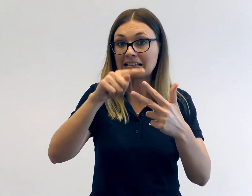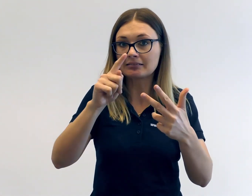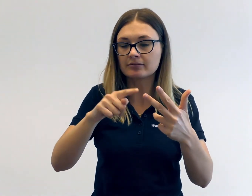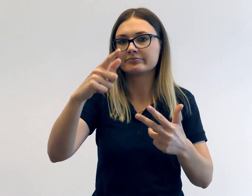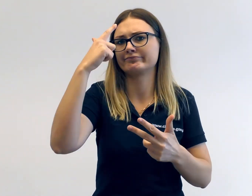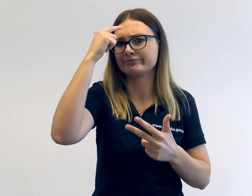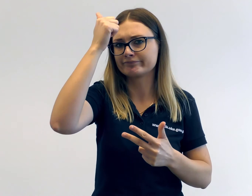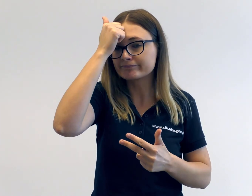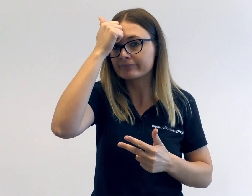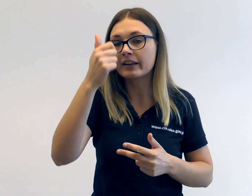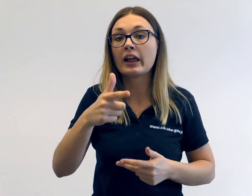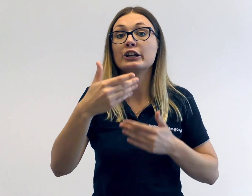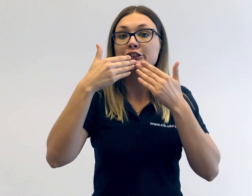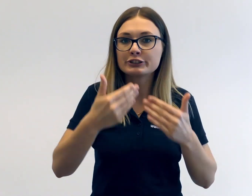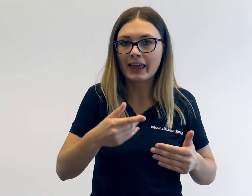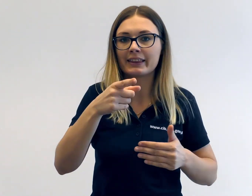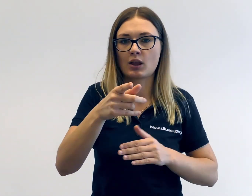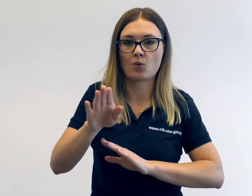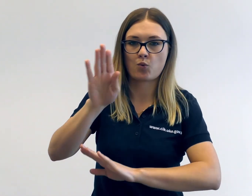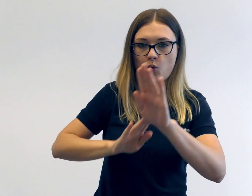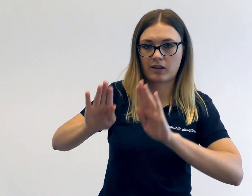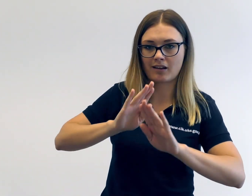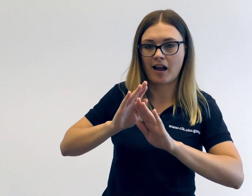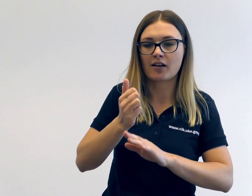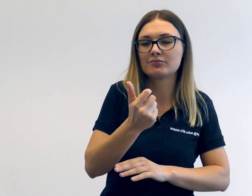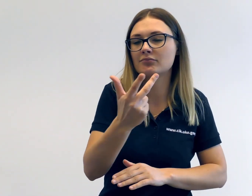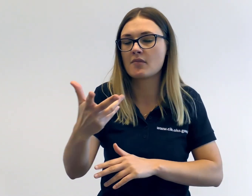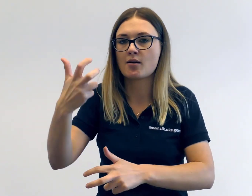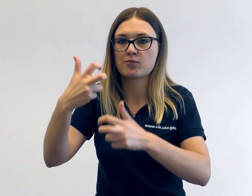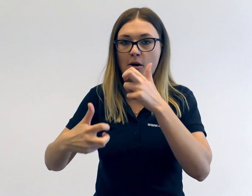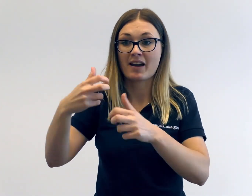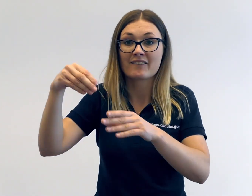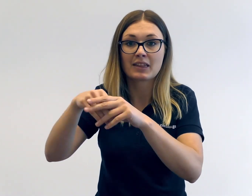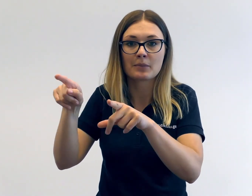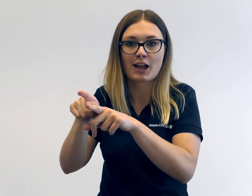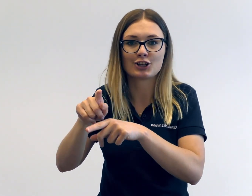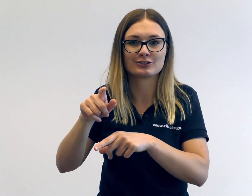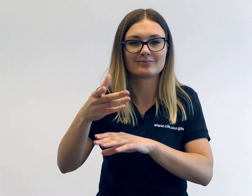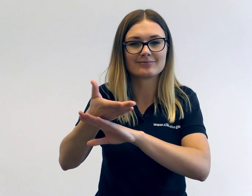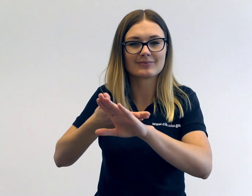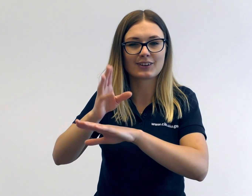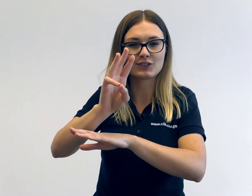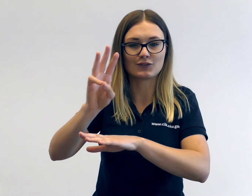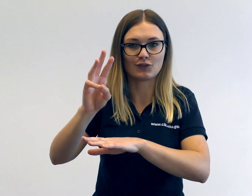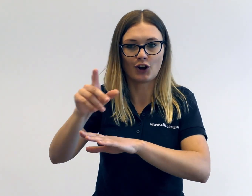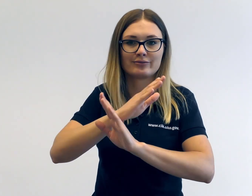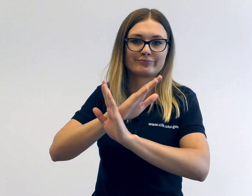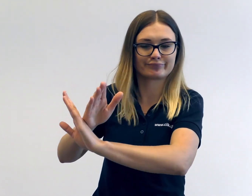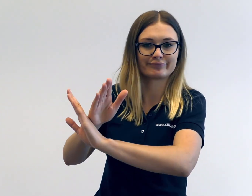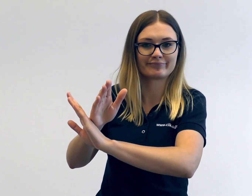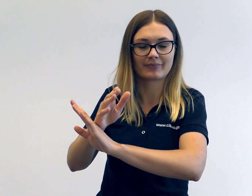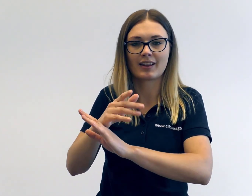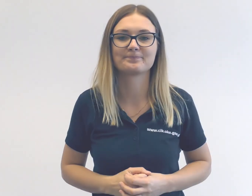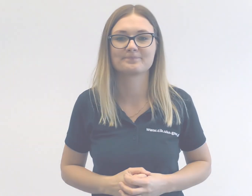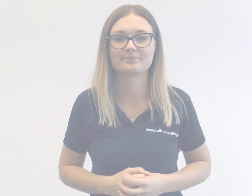Przestrzeganie zasad bezpieczeństwa może uchronić nas od wielu problemów, w tym także od pharmingu.